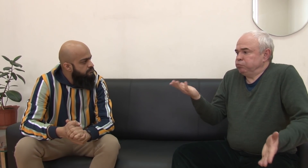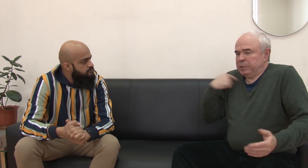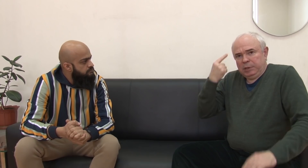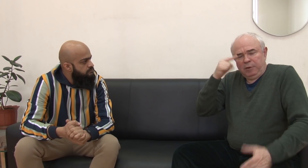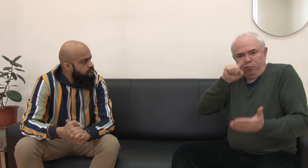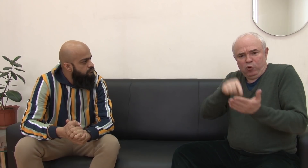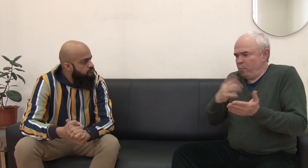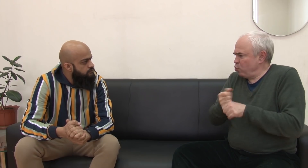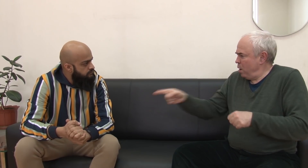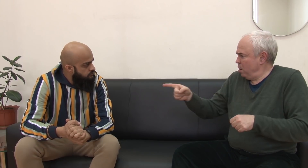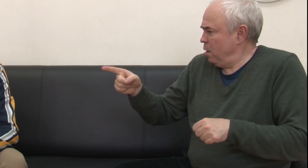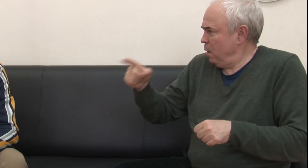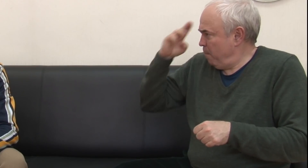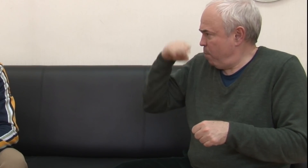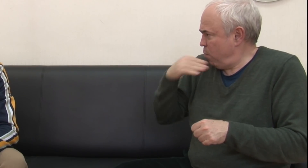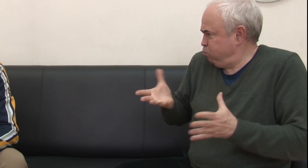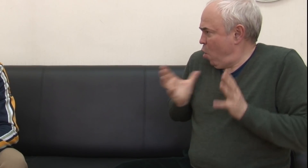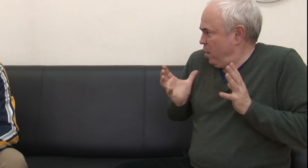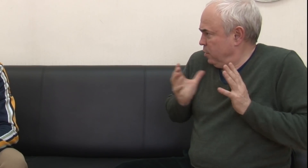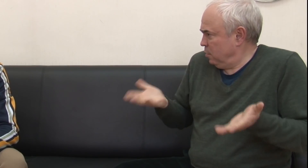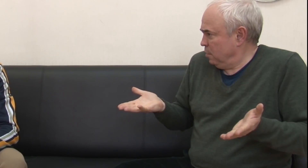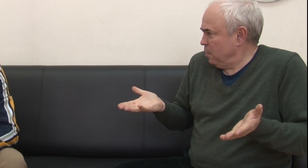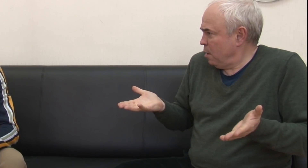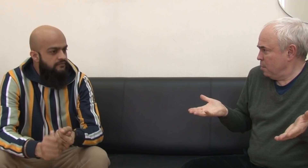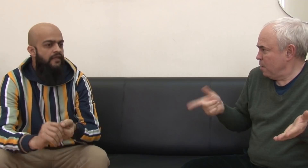Нескромный вопрос… получается, Ваш отец богатый?